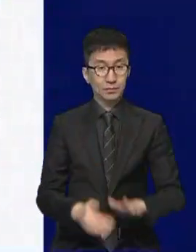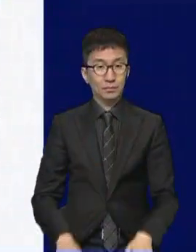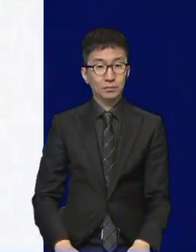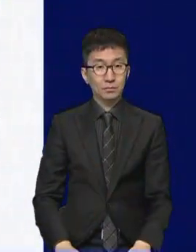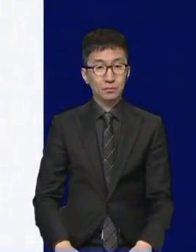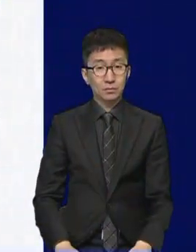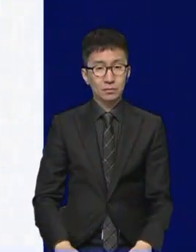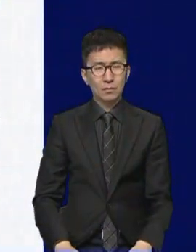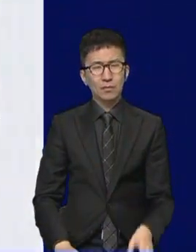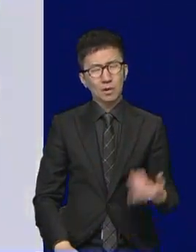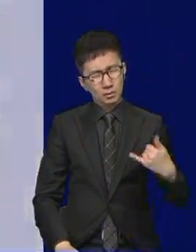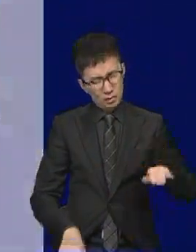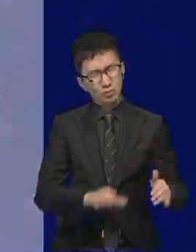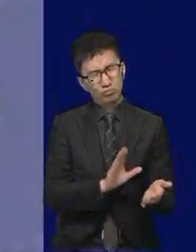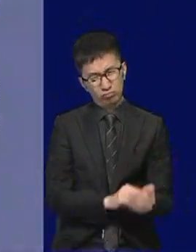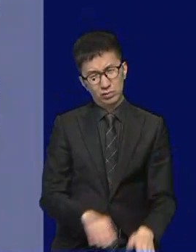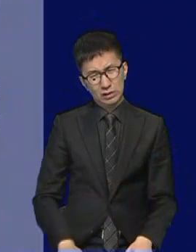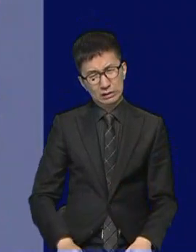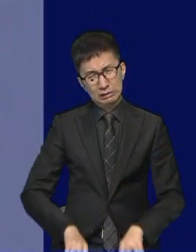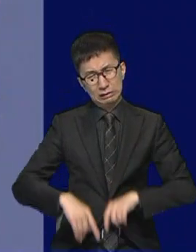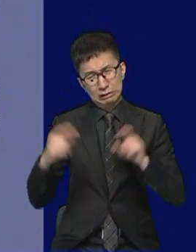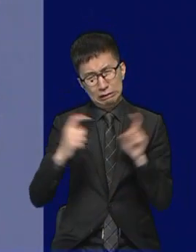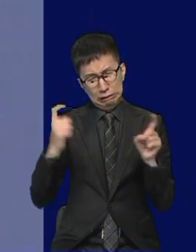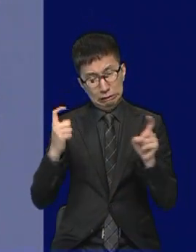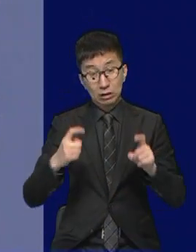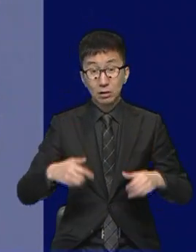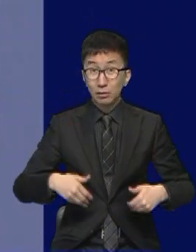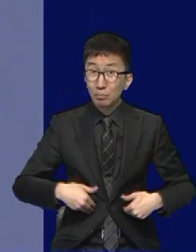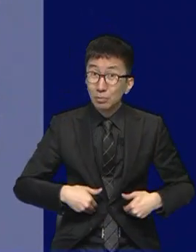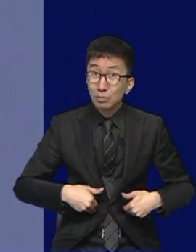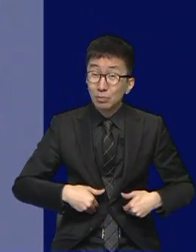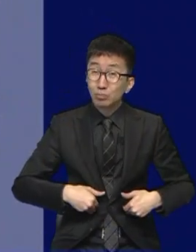자식 문제이므로 끝까지 다툴 수밖에 없다고 했던 부분이 와전된 것 같다고